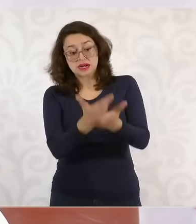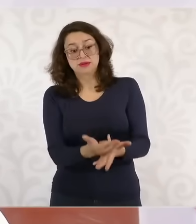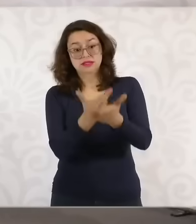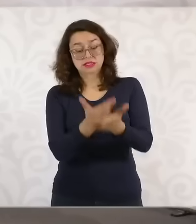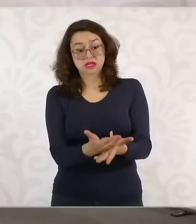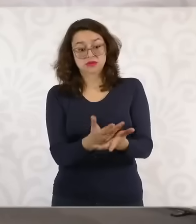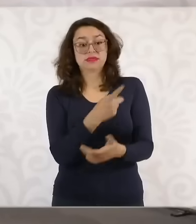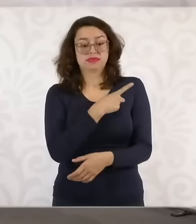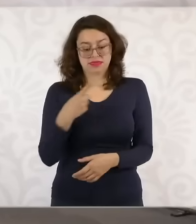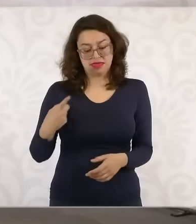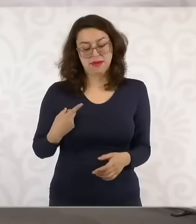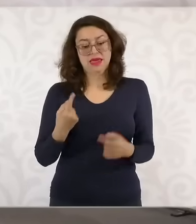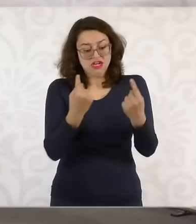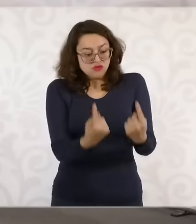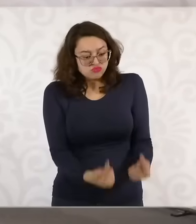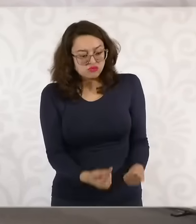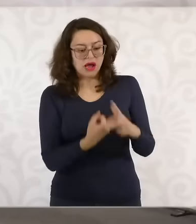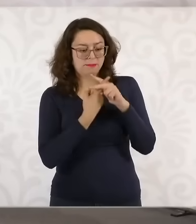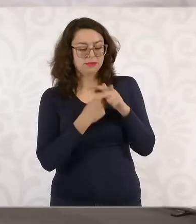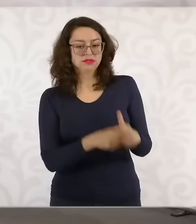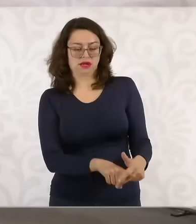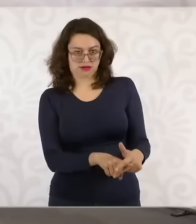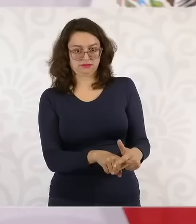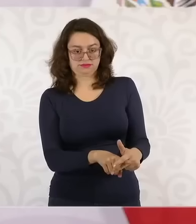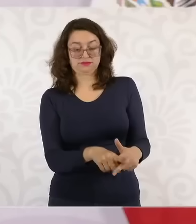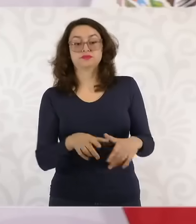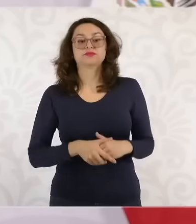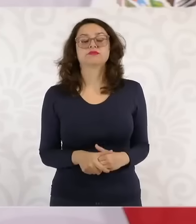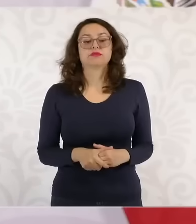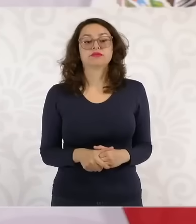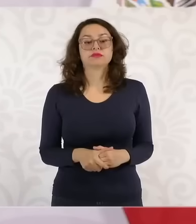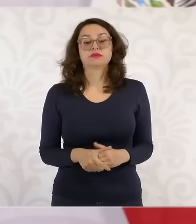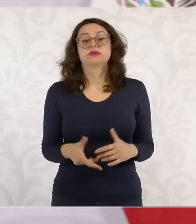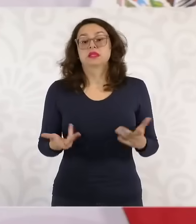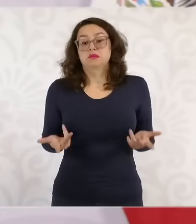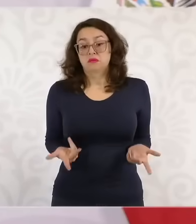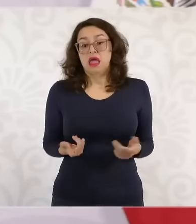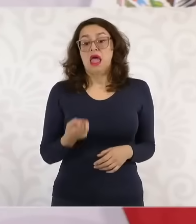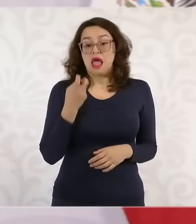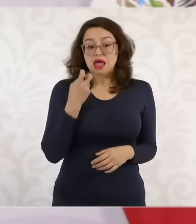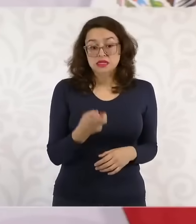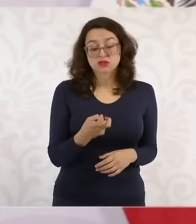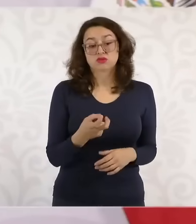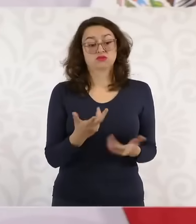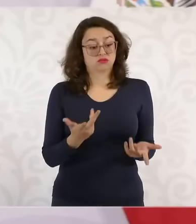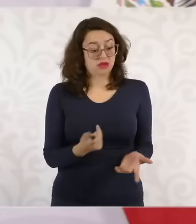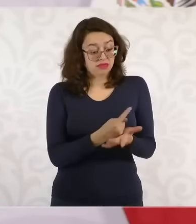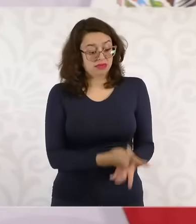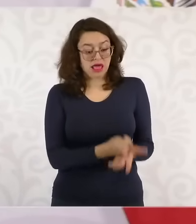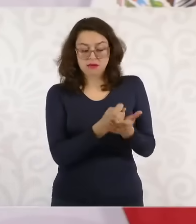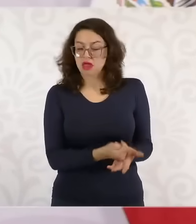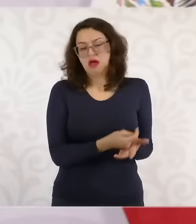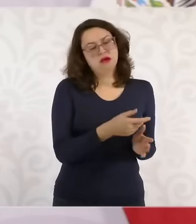a temprana edad. Se tiene que eh aplicar las terapias a lo largo de la vida, pero tienen